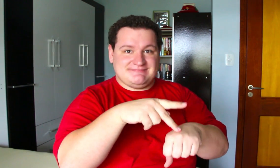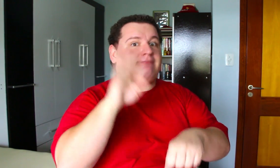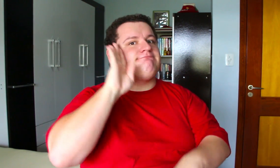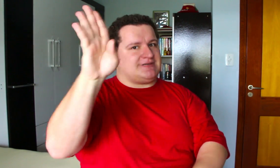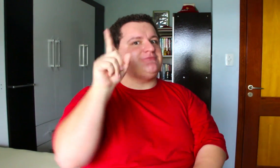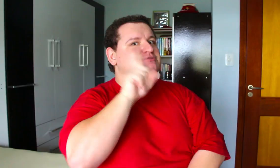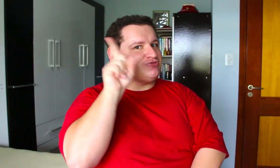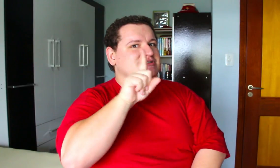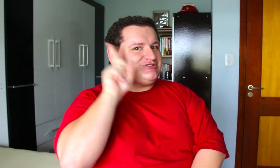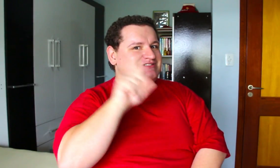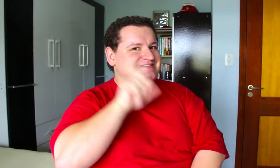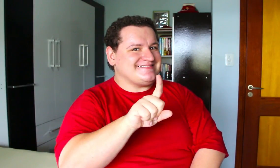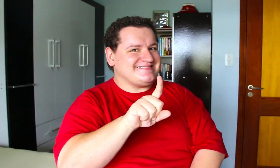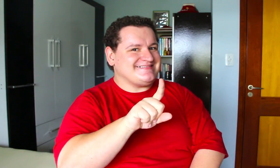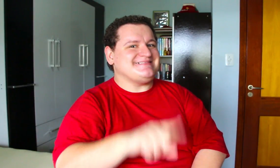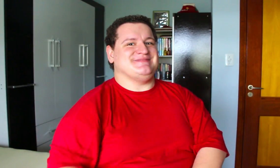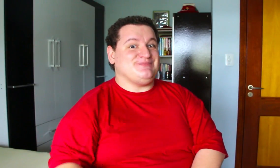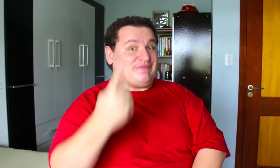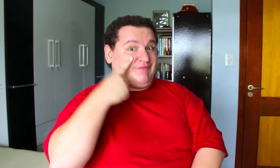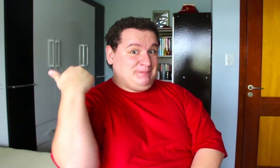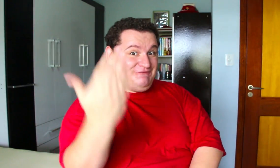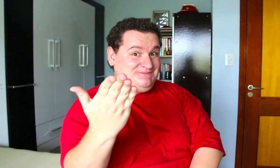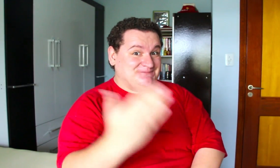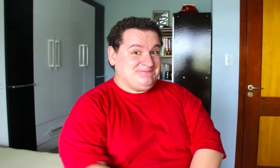principalmente dos Estados Unidos. Vamos ver!